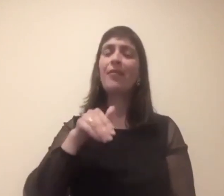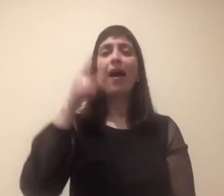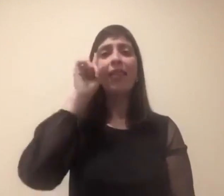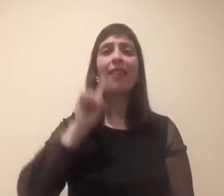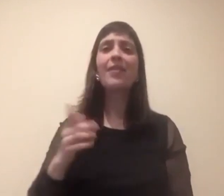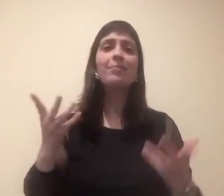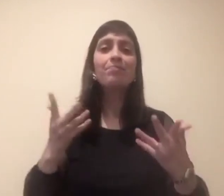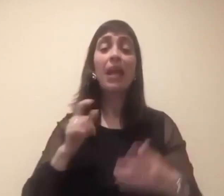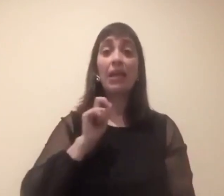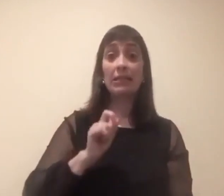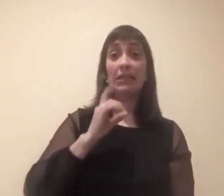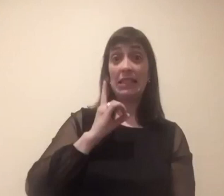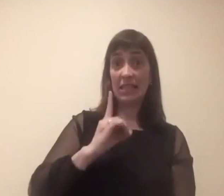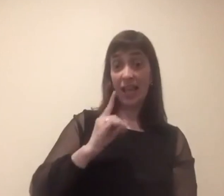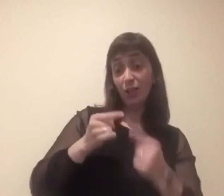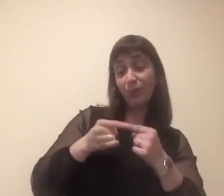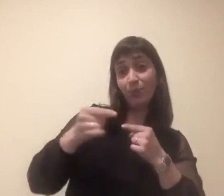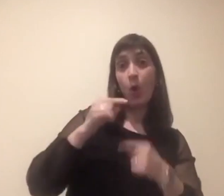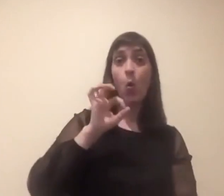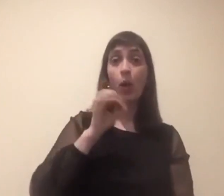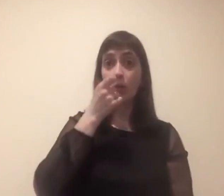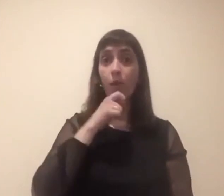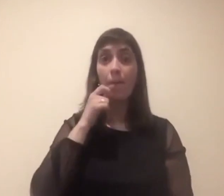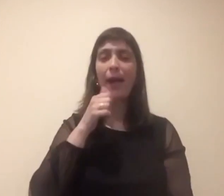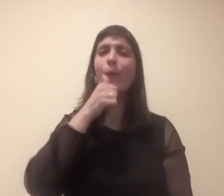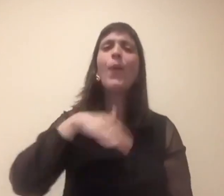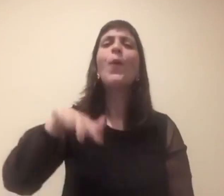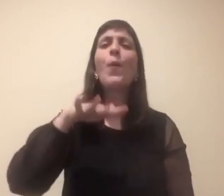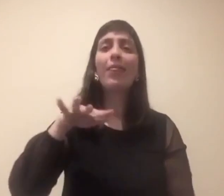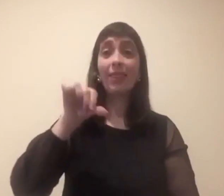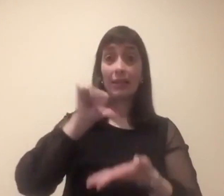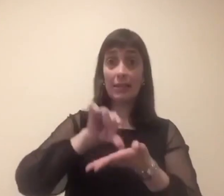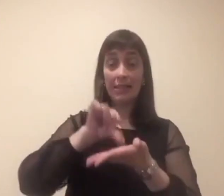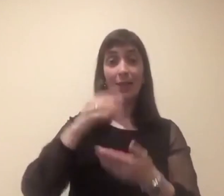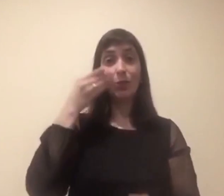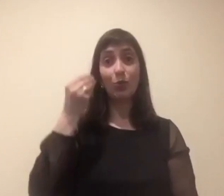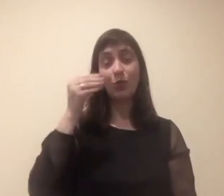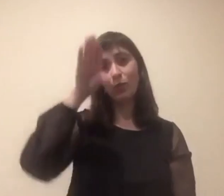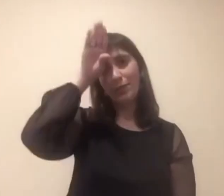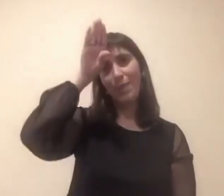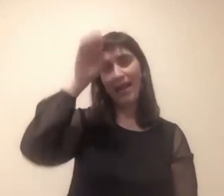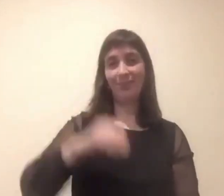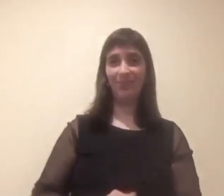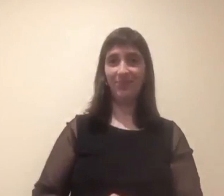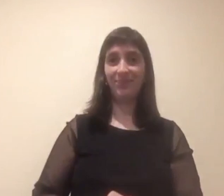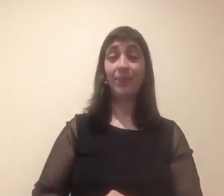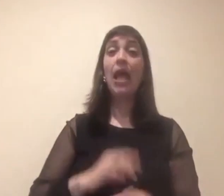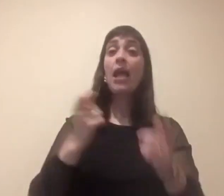De 6 a 8 de Maio, estaremos no Centro de Juventude de Braga